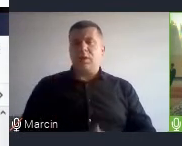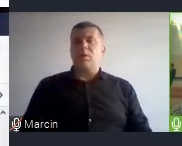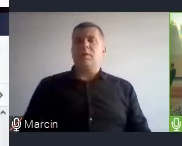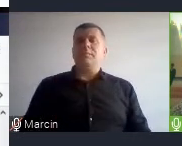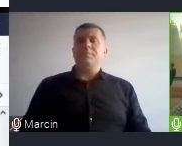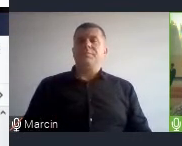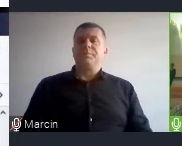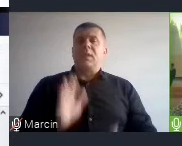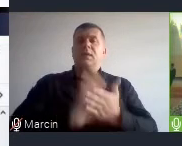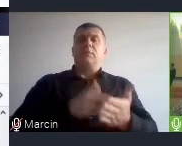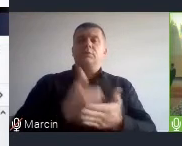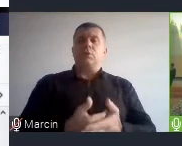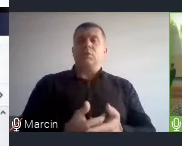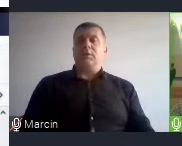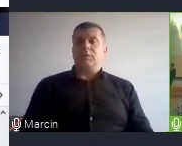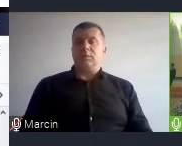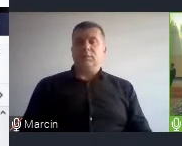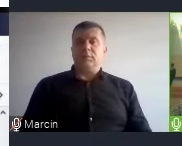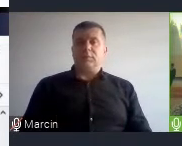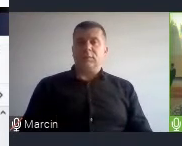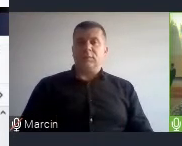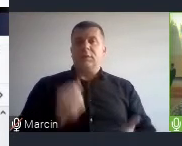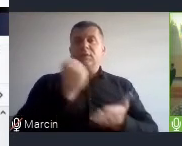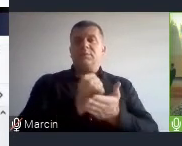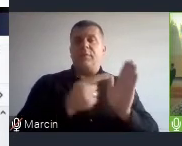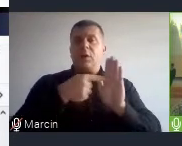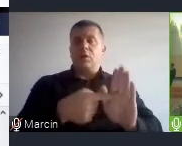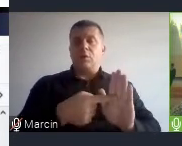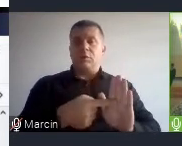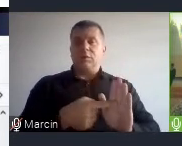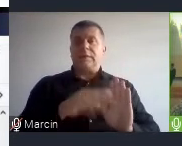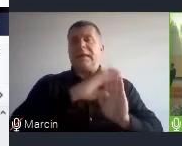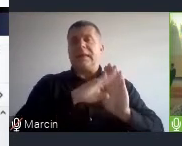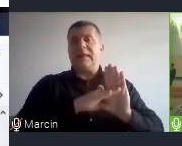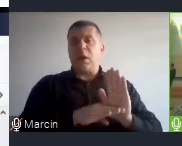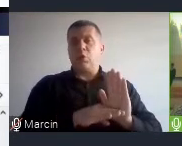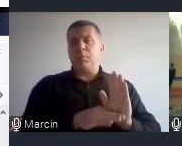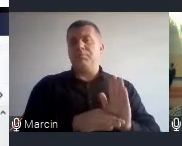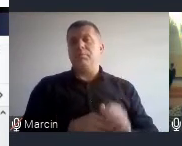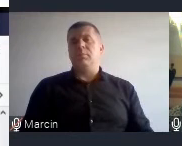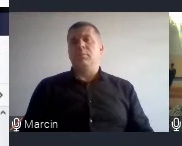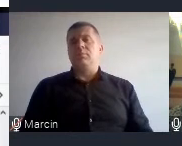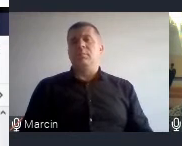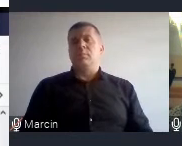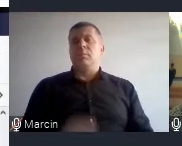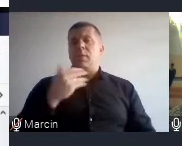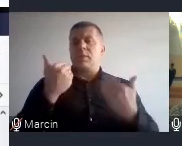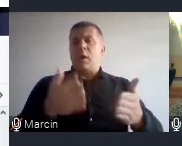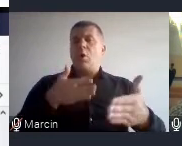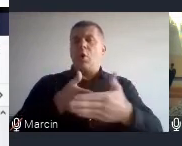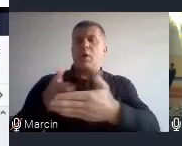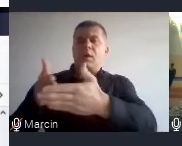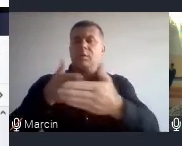Na przykład kwestie dotyczące kryteriów, które ograniczają konkurencję,